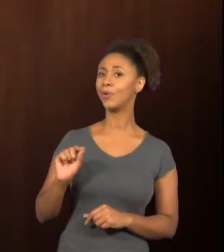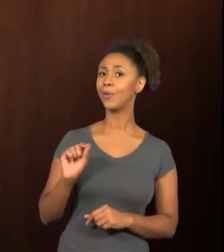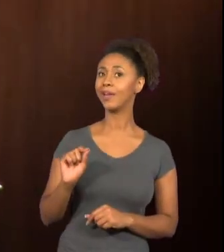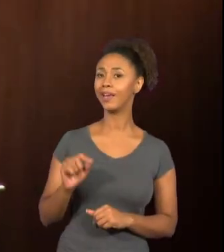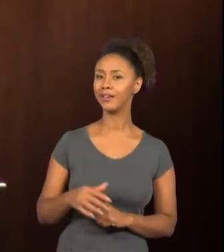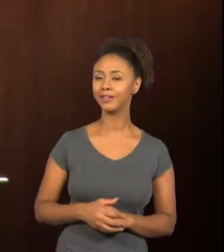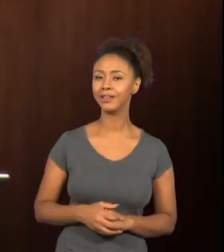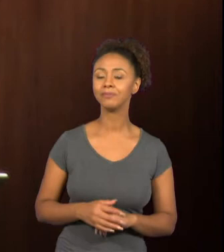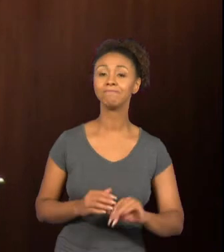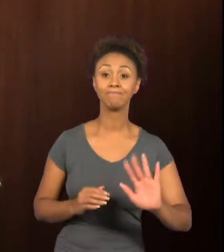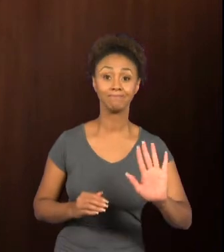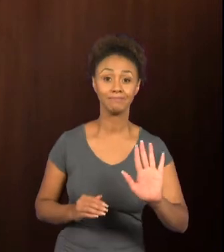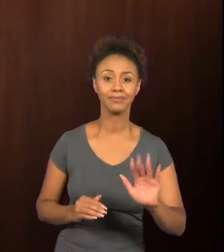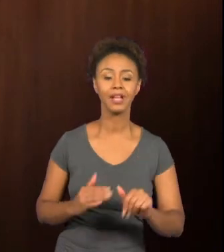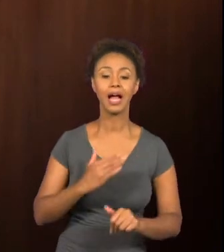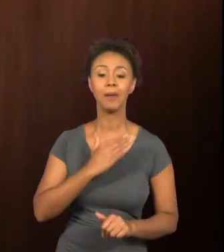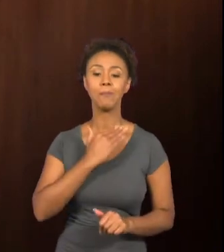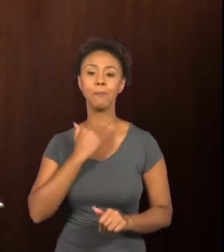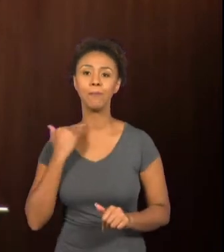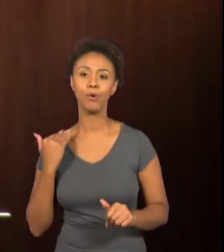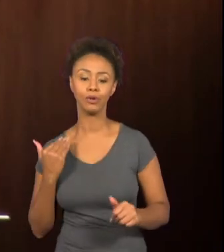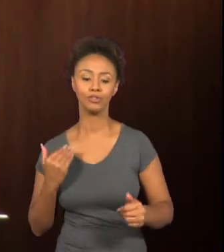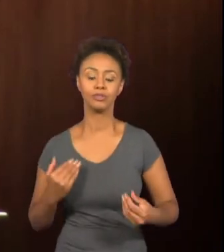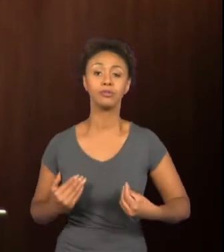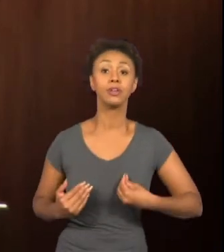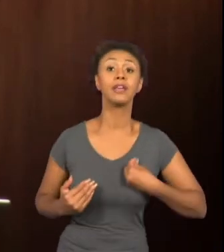PERCEBAM COMO A MORTE É UMA METÁFORA. A MORTE É